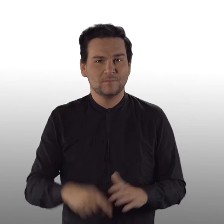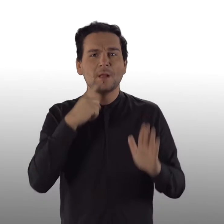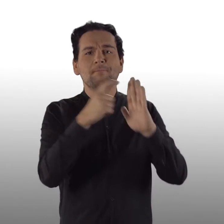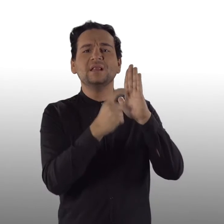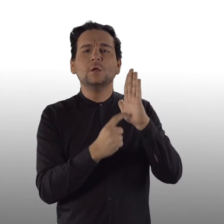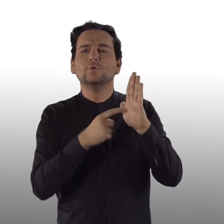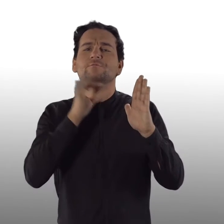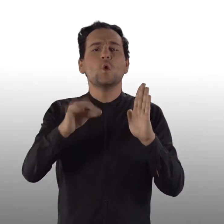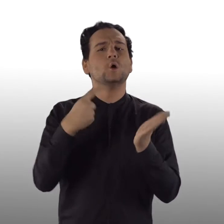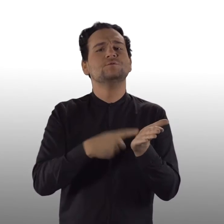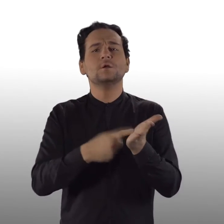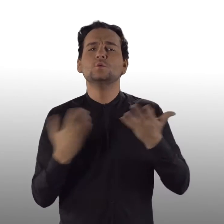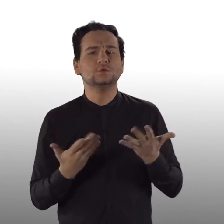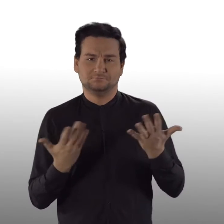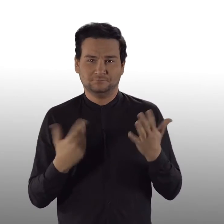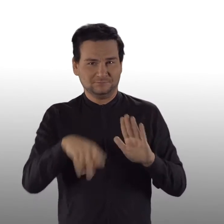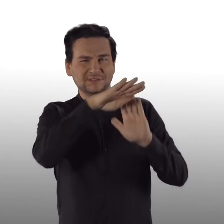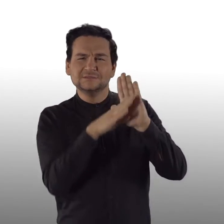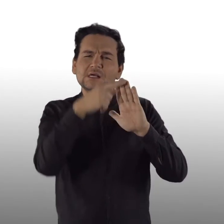Voraussetzungen für den Anspruch